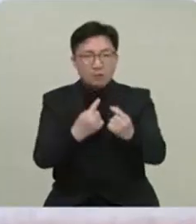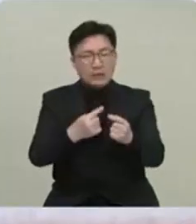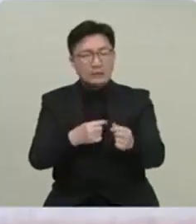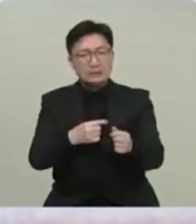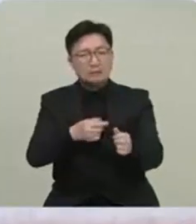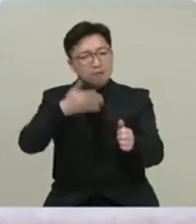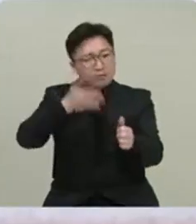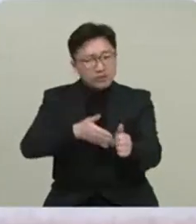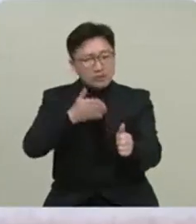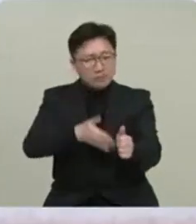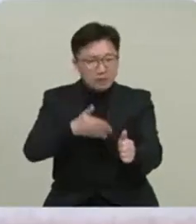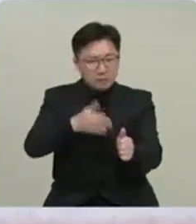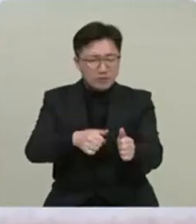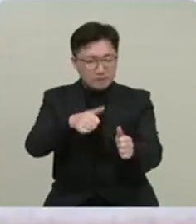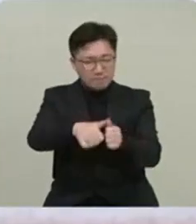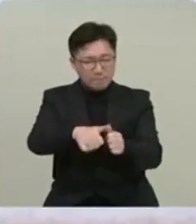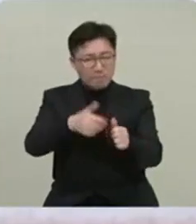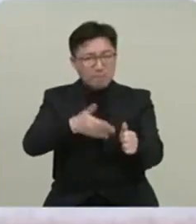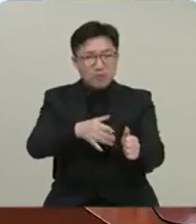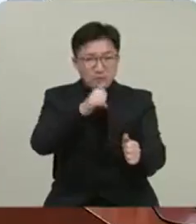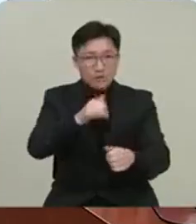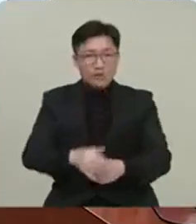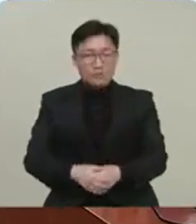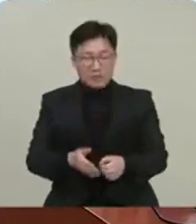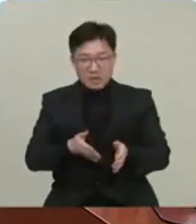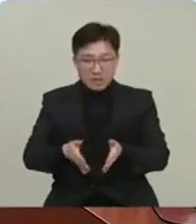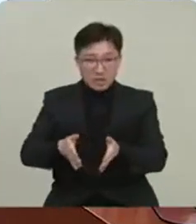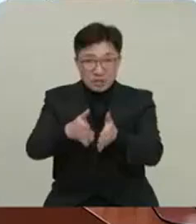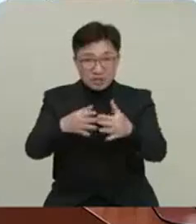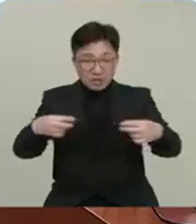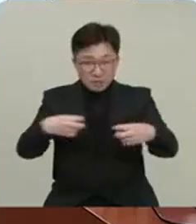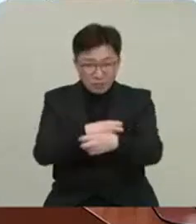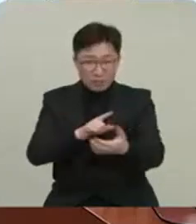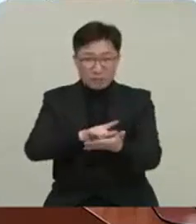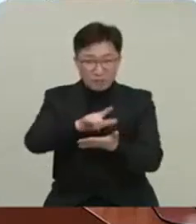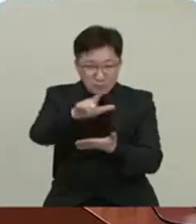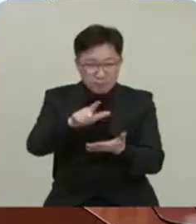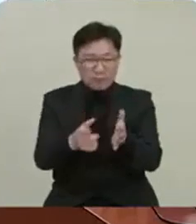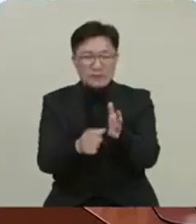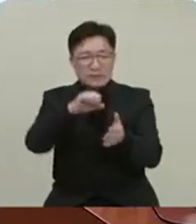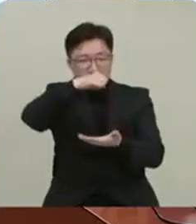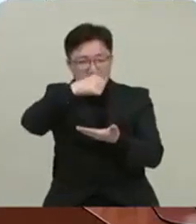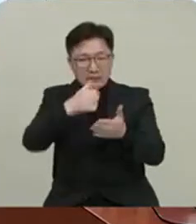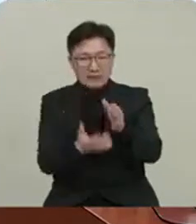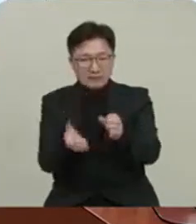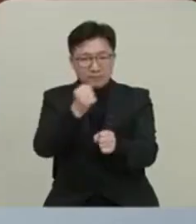대폭 깎인 새만금 soc 예산이 다시 복구되도록 힘써달라는 요구입 니다.